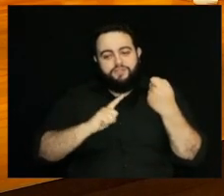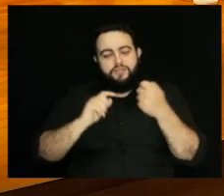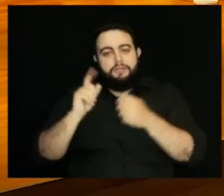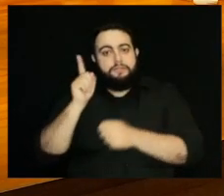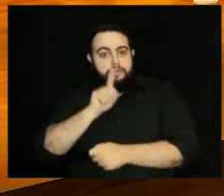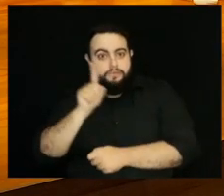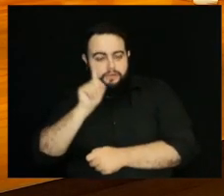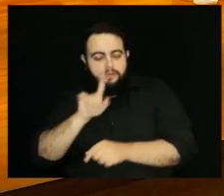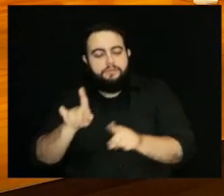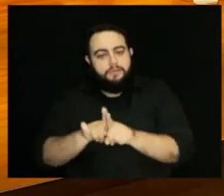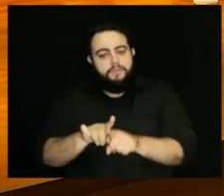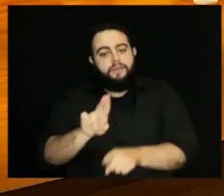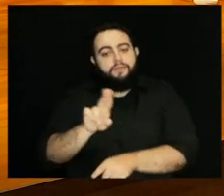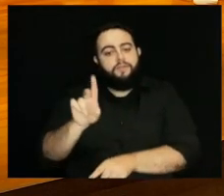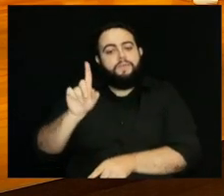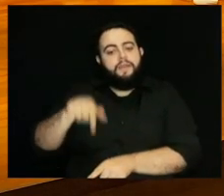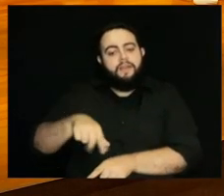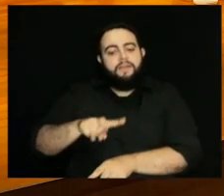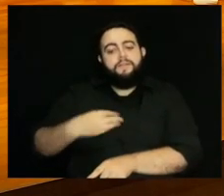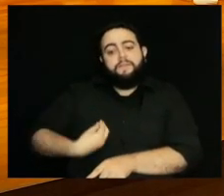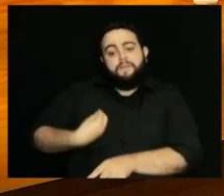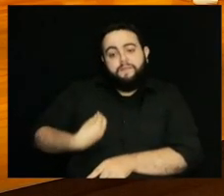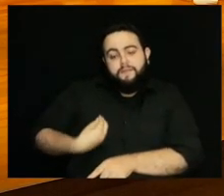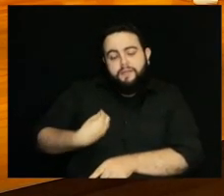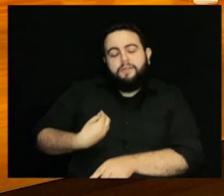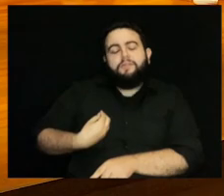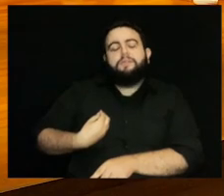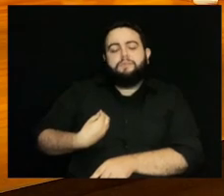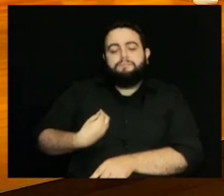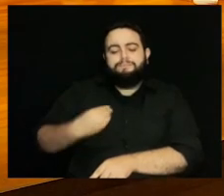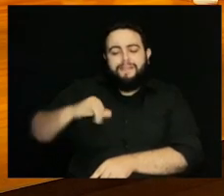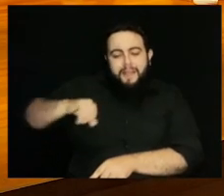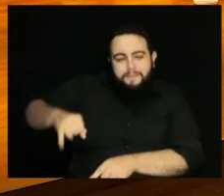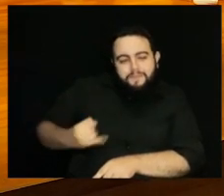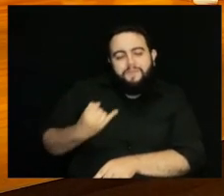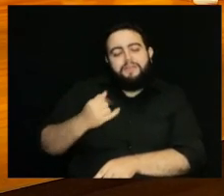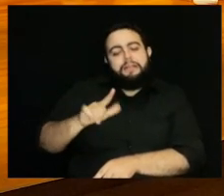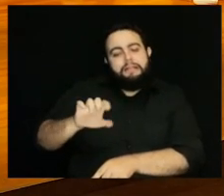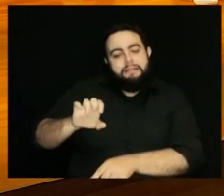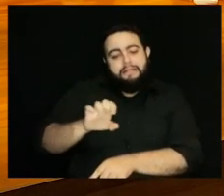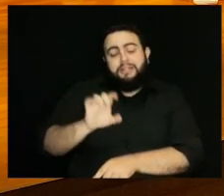também, que se chamava Vivendo a Vida de Lee. Era um festival que só tocava música country americana